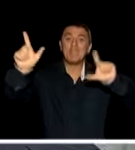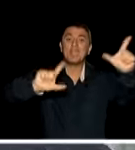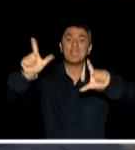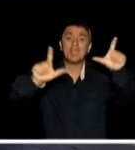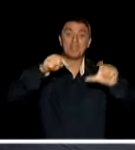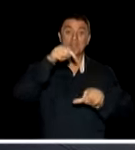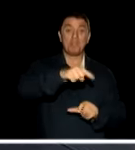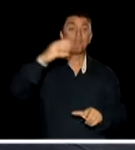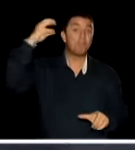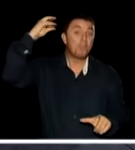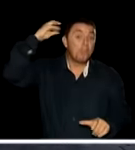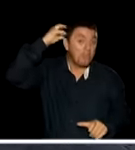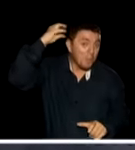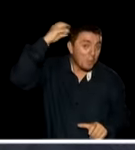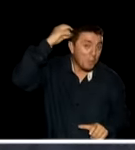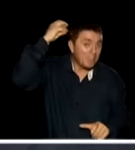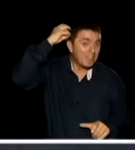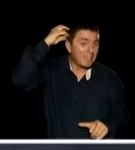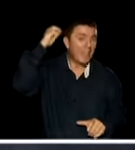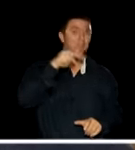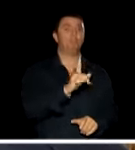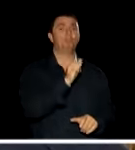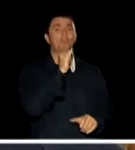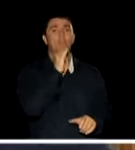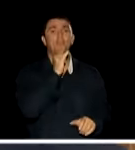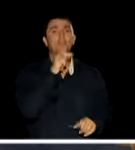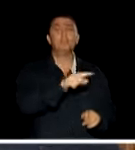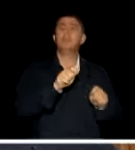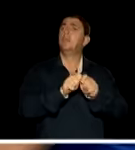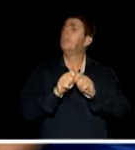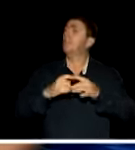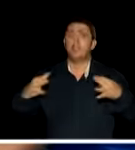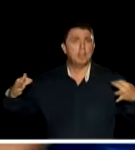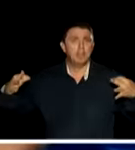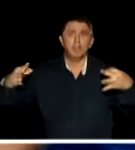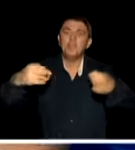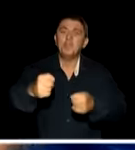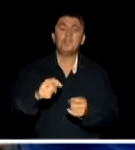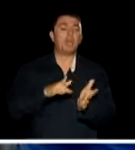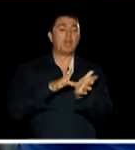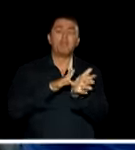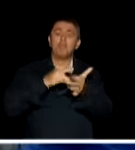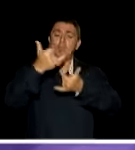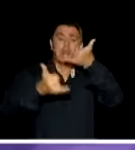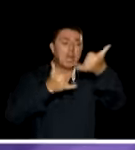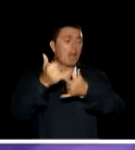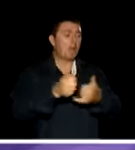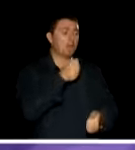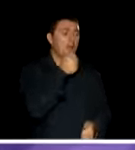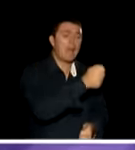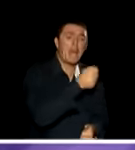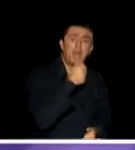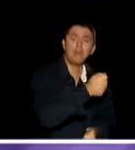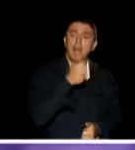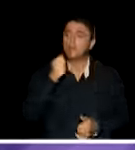O Otavio Stella de Oliveira, por exemplo, fez de tudo. Fingiu que era apresentador, brincou de fazer entrevista